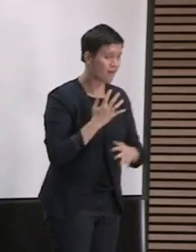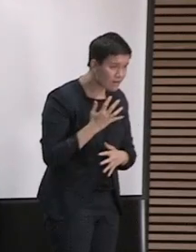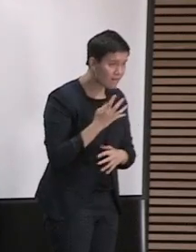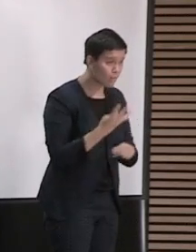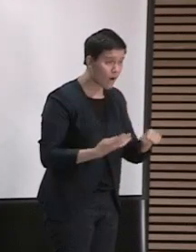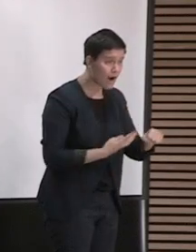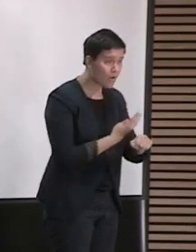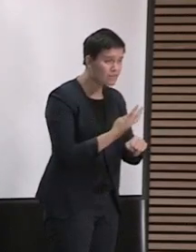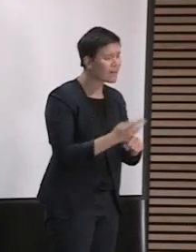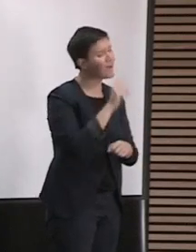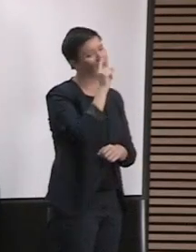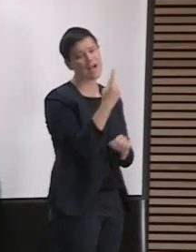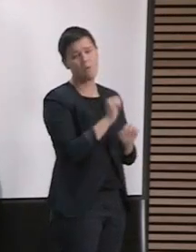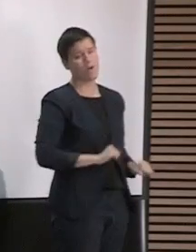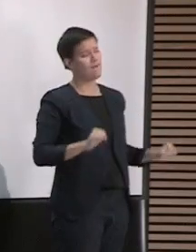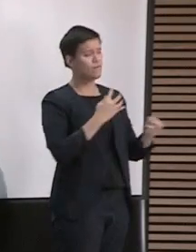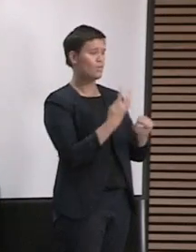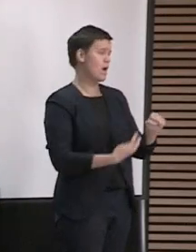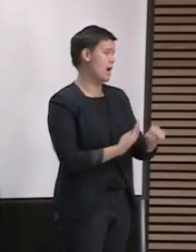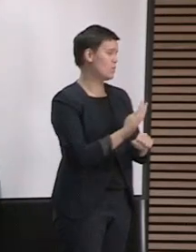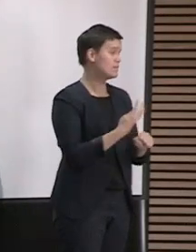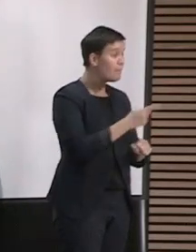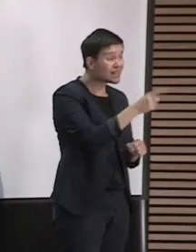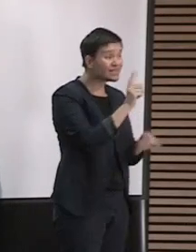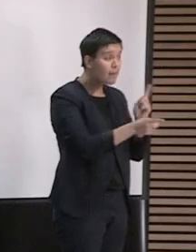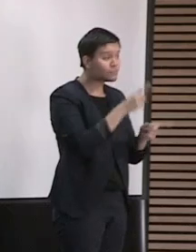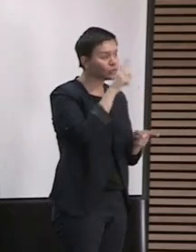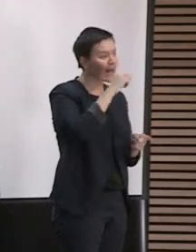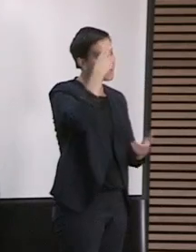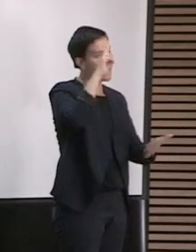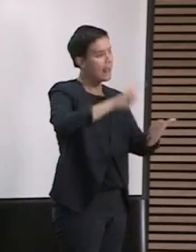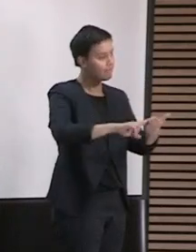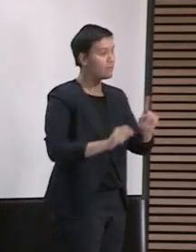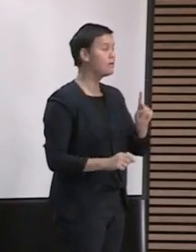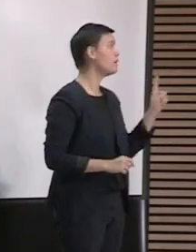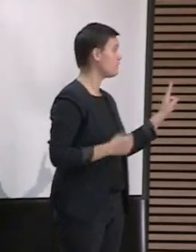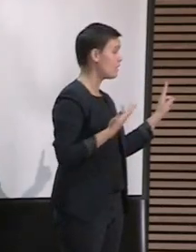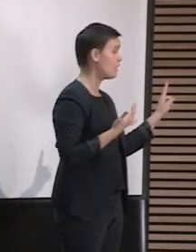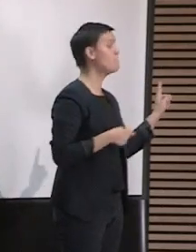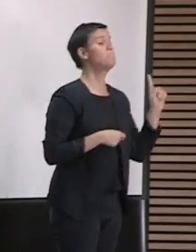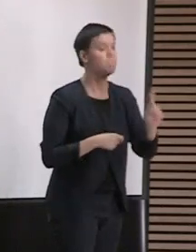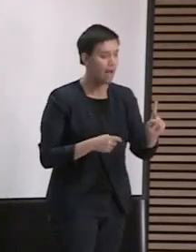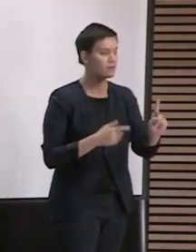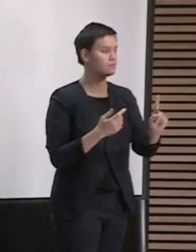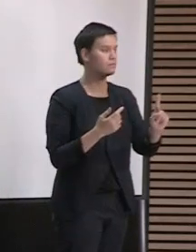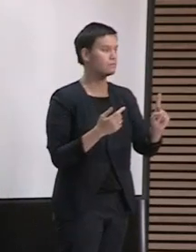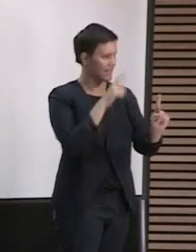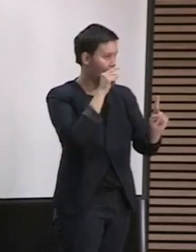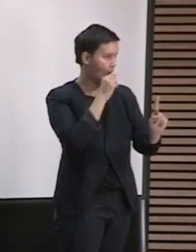akiaki matou i nga tangata ki te whakamahi i te wiki hei whakamatautau. Ka taea e au te